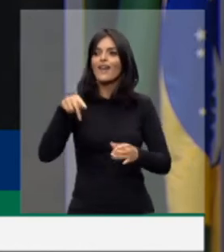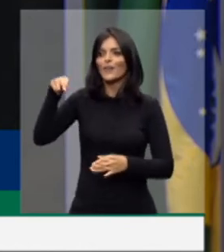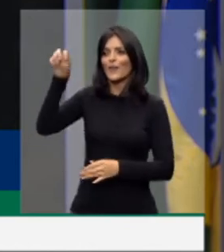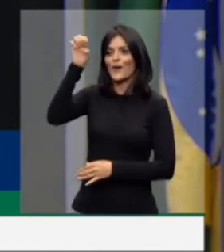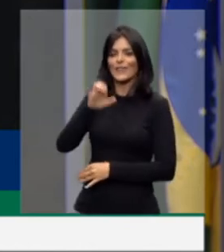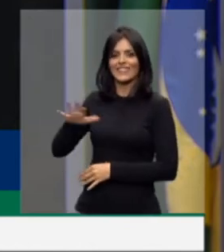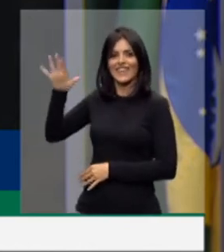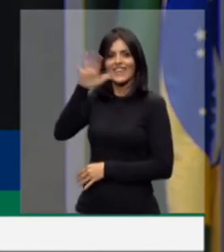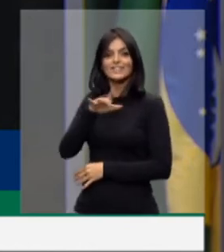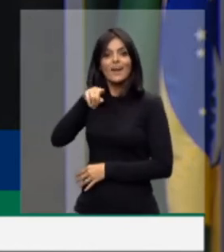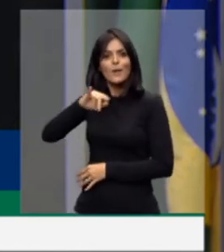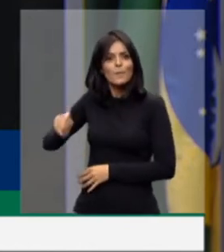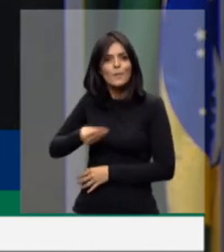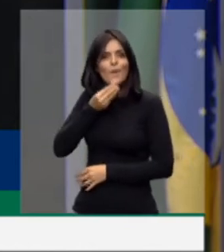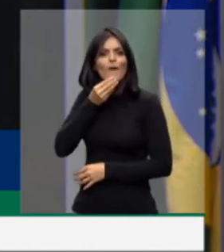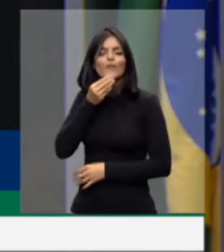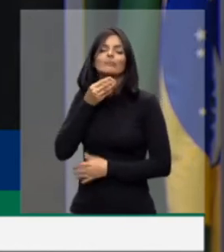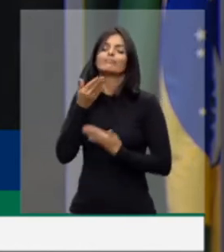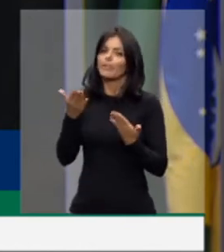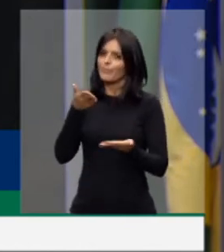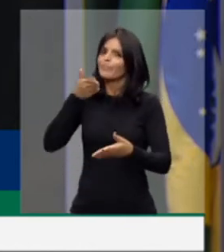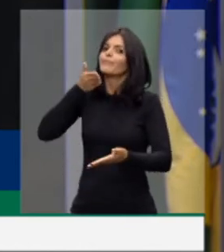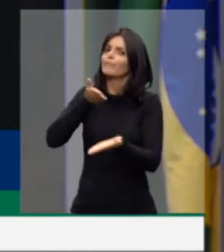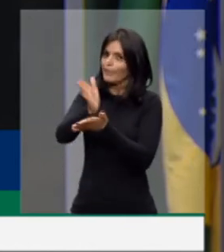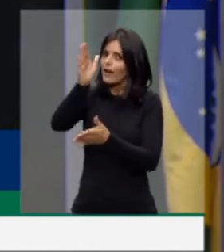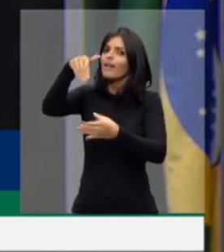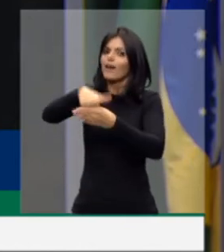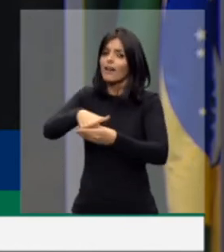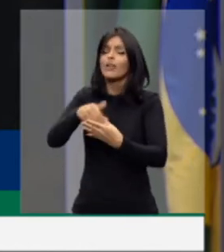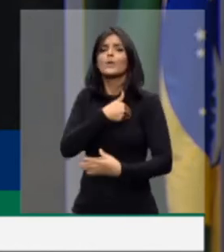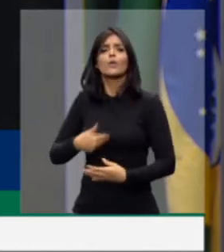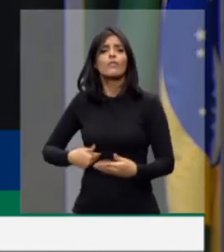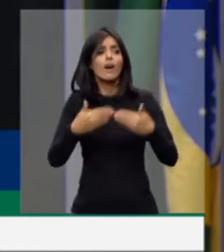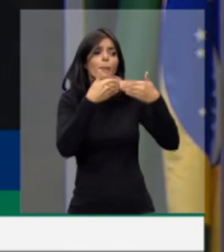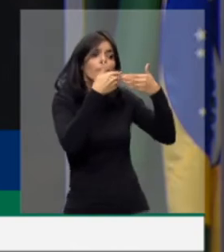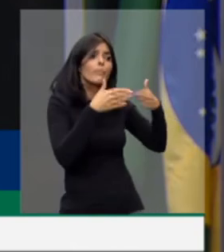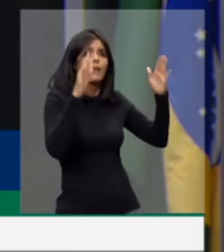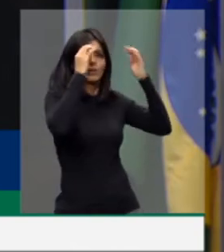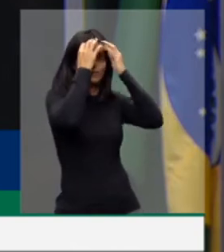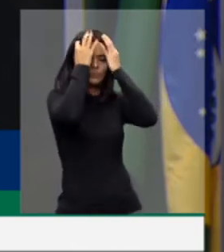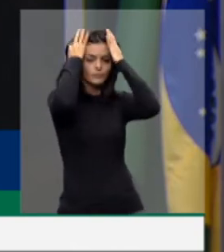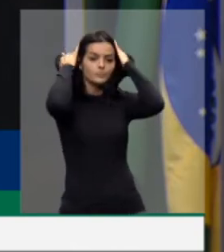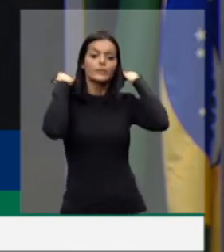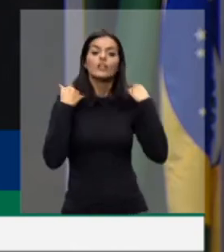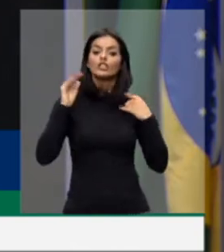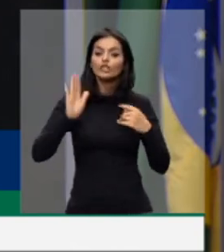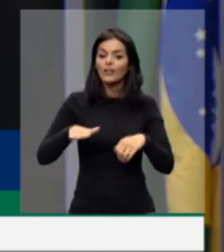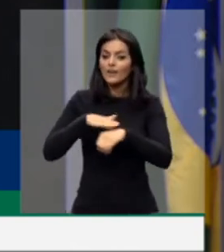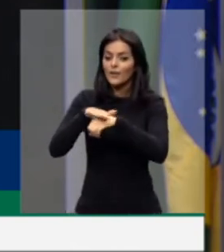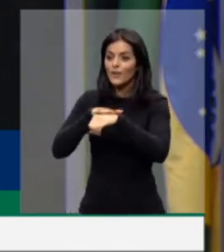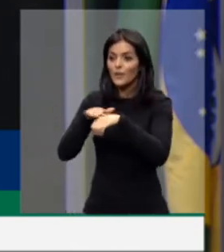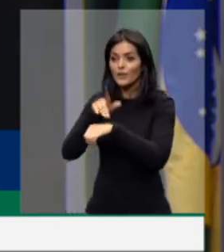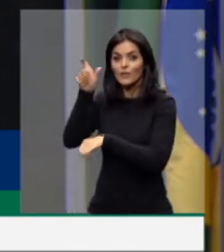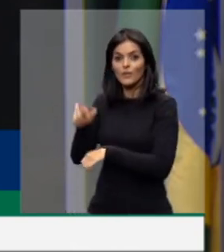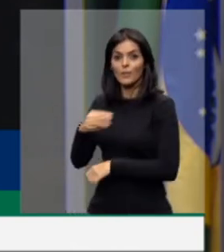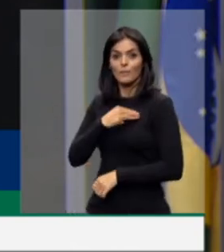ENERGIA, COM CERTEZA SERÁ O NORDESTE, NA ENERGIA LIMPA E RENOVÁVEL. ESSA OPORTUNIDADE, ESSA CASA NÃO PODE NEGAR. E O GOVERNO TEM QUE ESTAR ABERTO PARA ISSO. EU JÁ TIVE